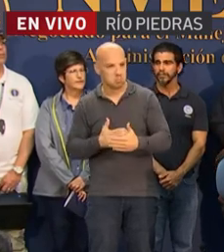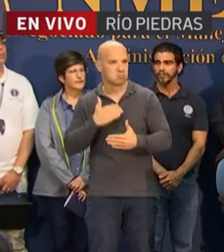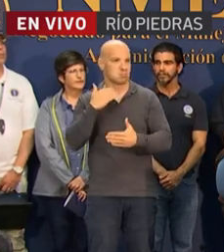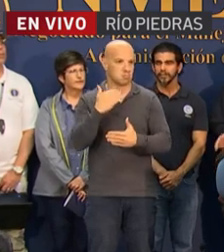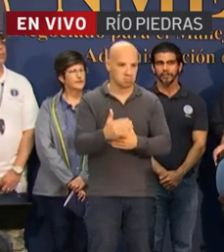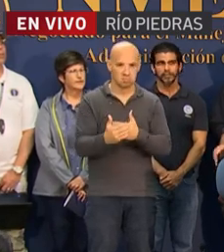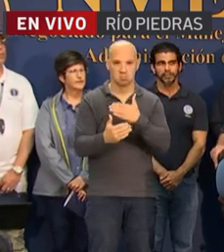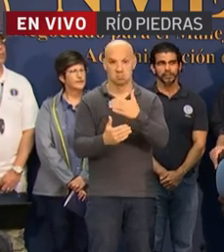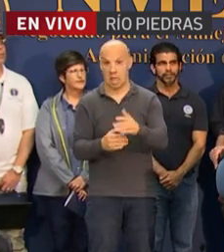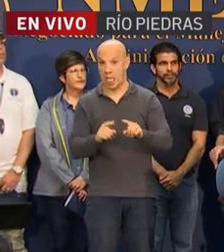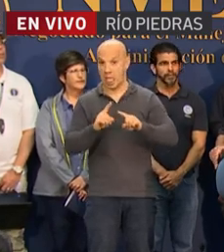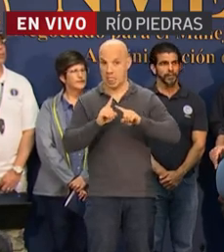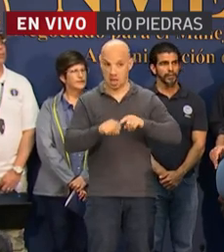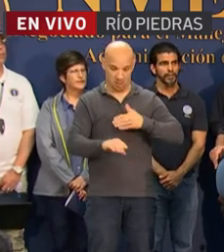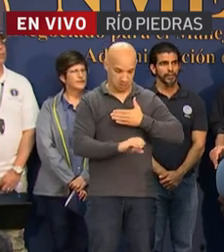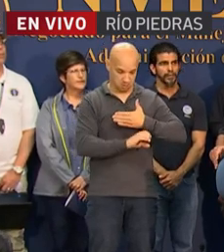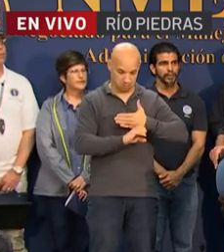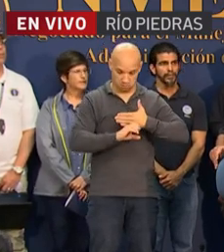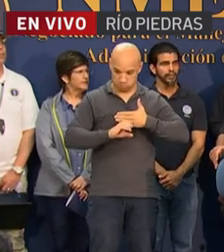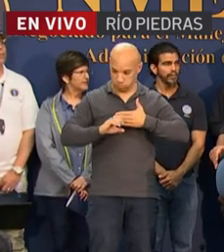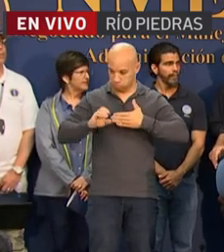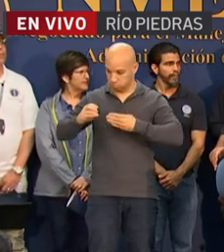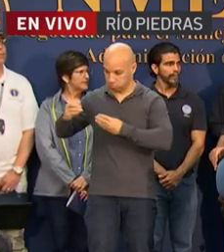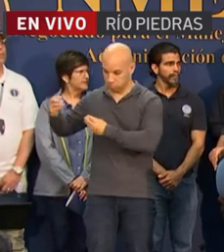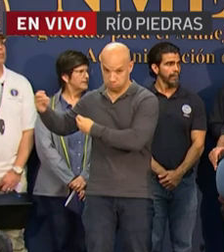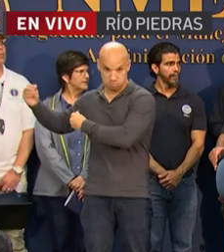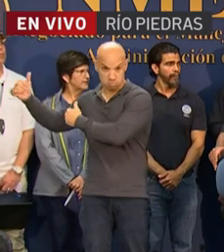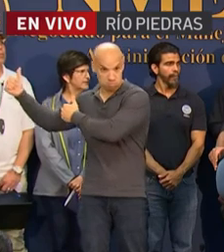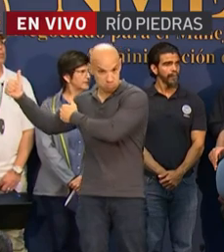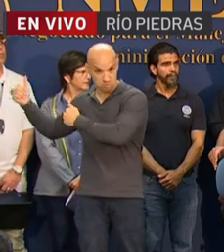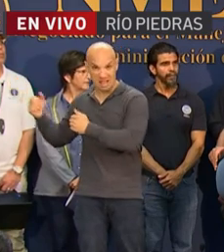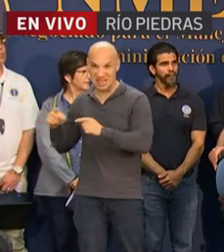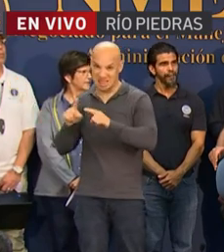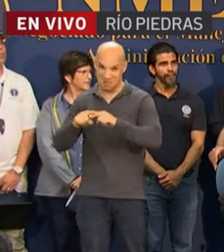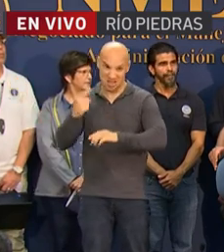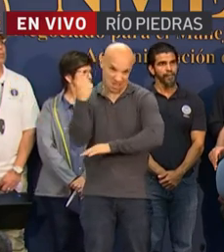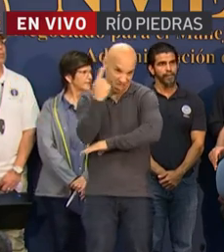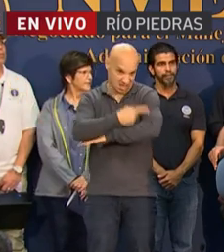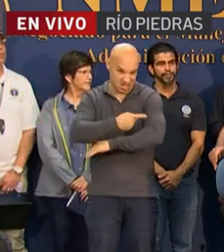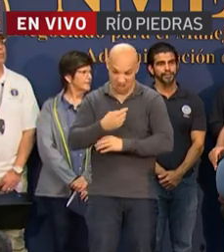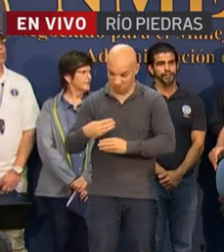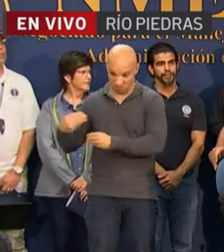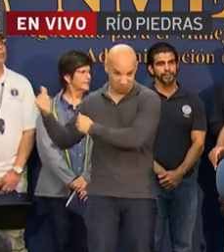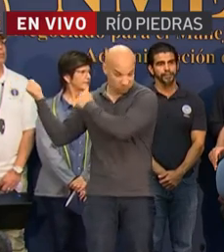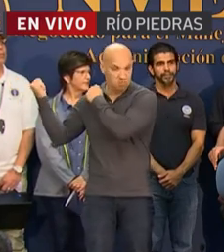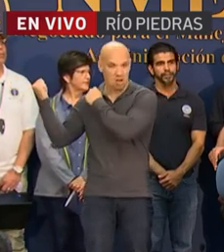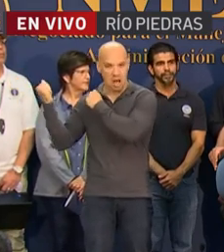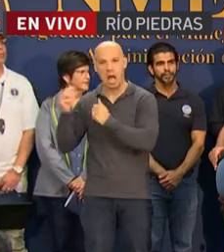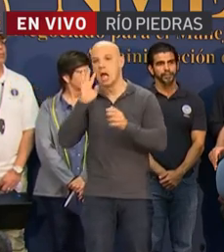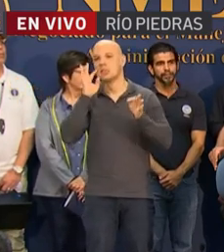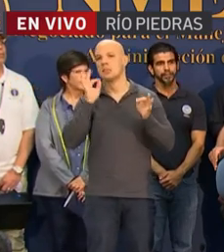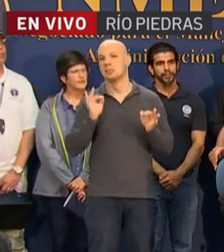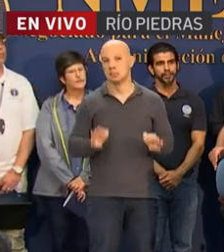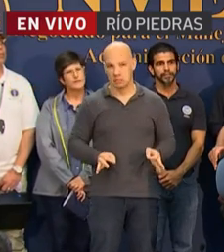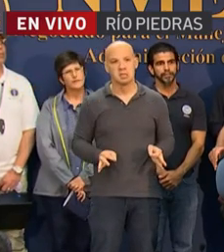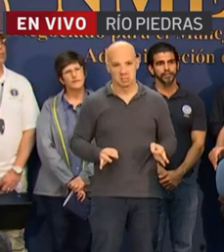PÚBLICAS ESTÁN SUSPENDIDOS.